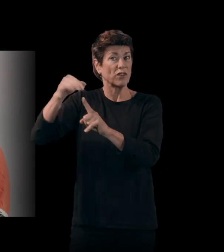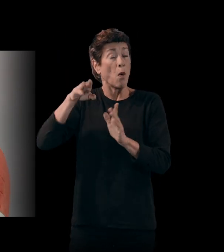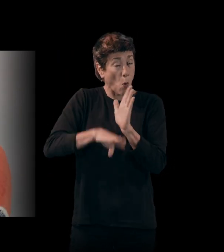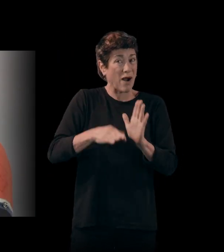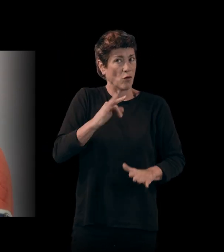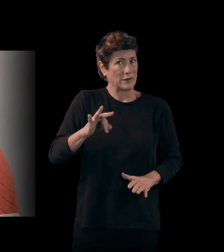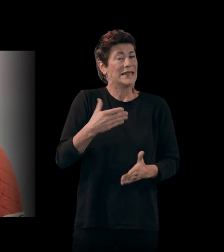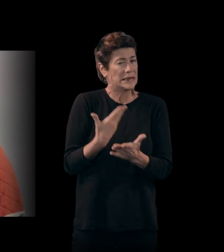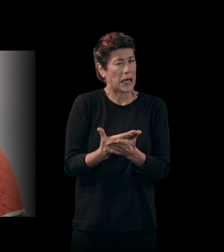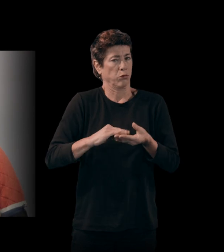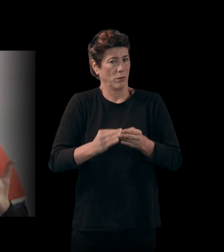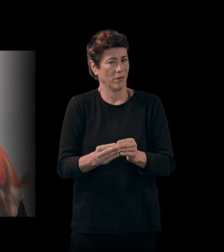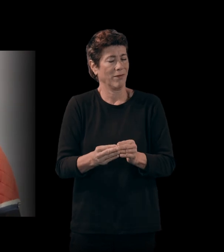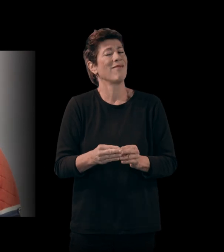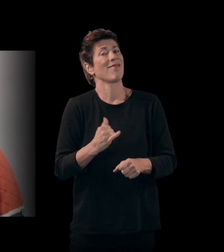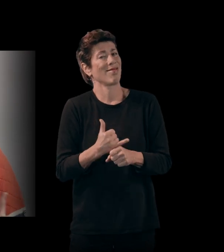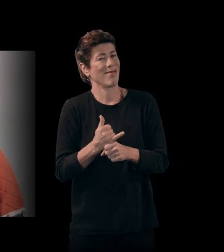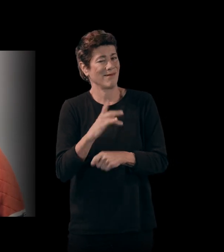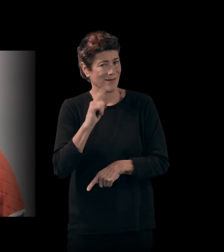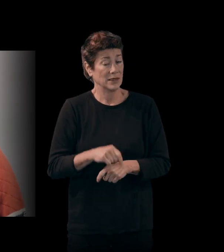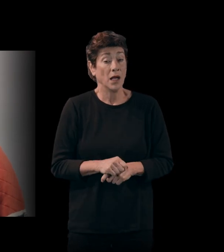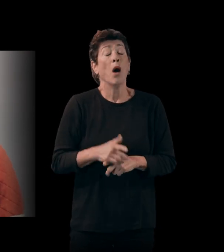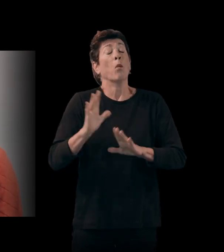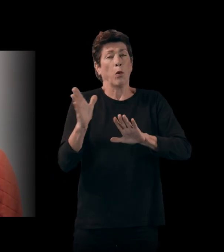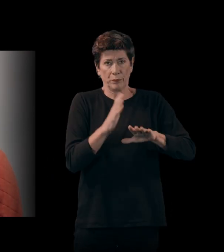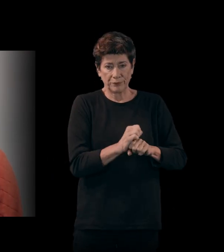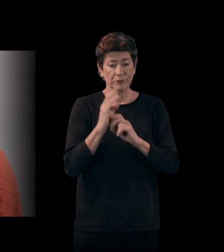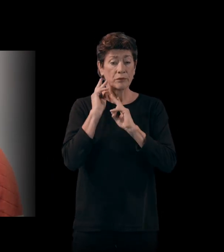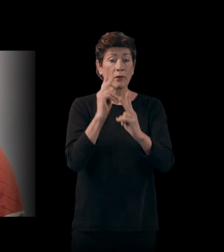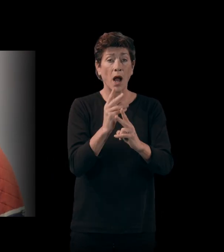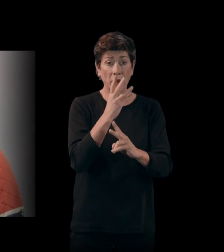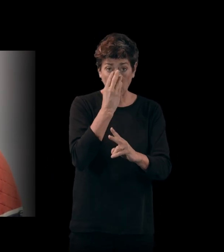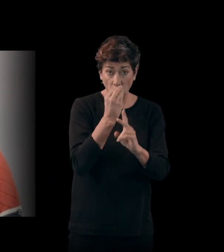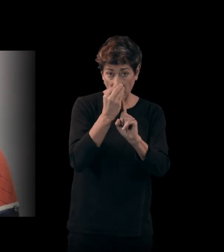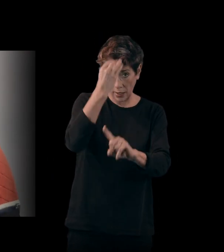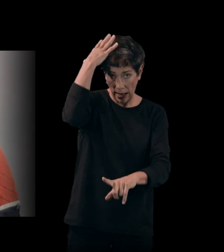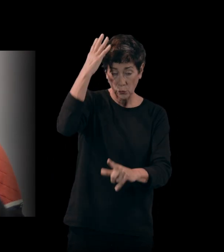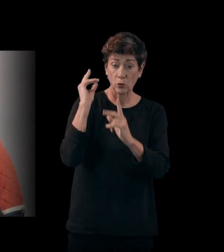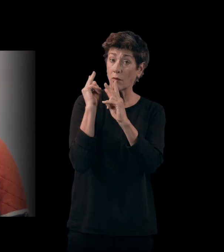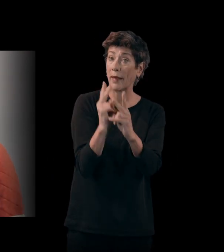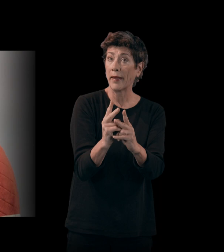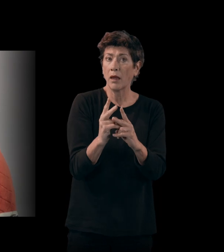Et là, inverse, on arrive en Nouvelle-Calédonie et on était dans notre petit bus.